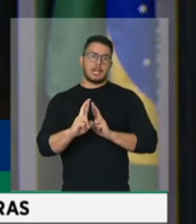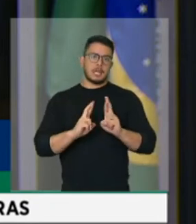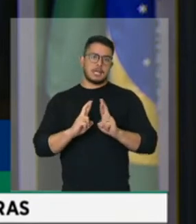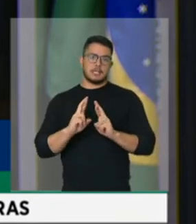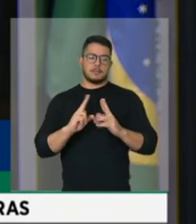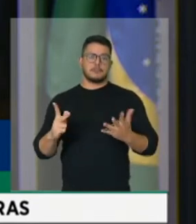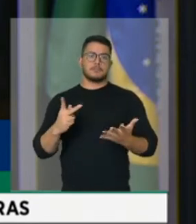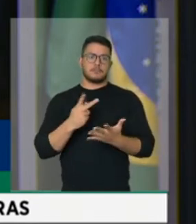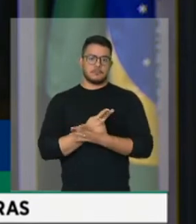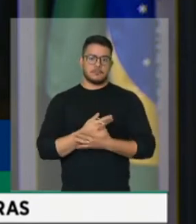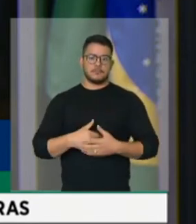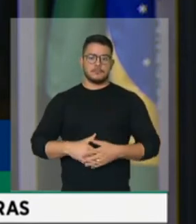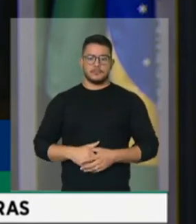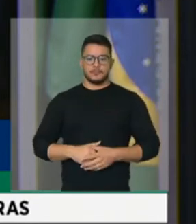DA MATÉRIA PARA TRATATIVAS.